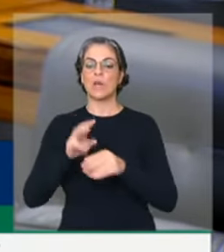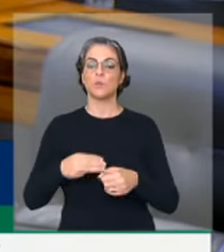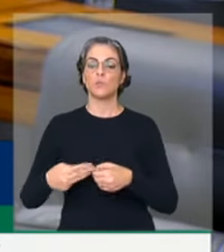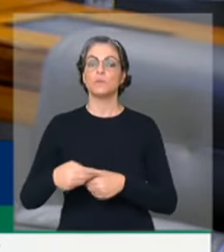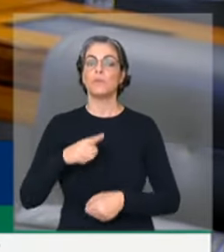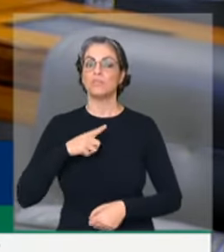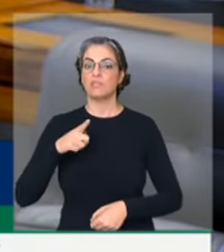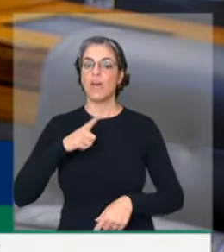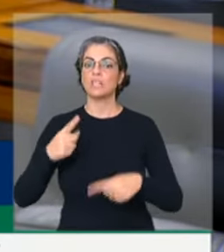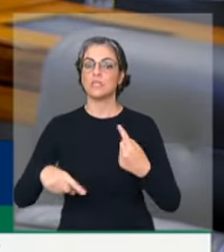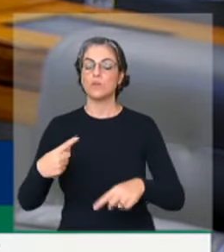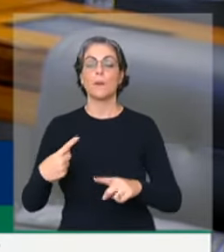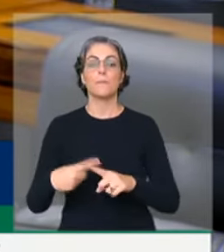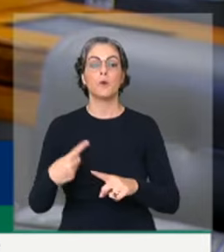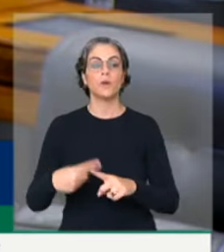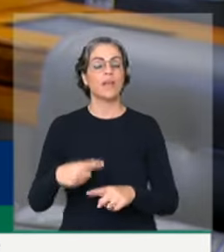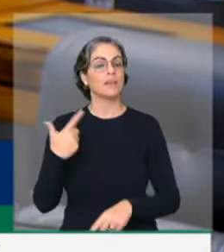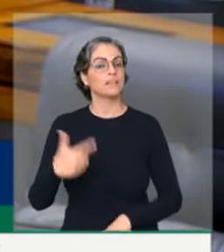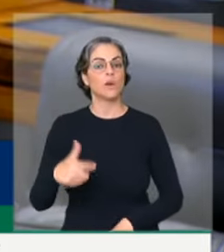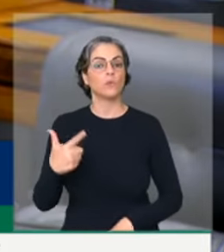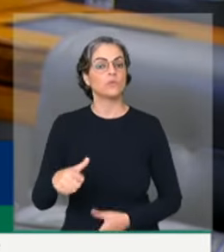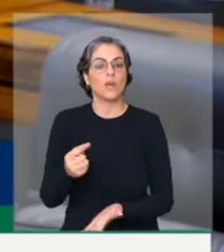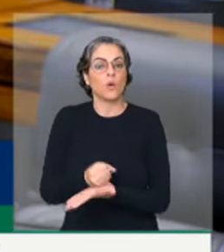DUAS OU TRÊS VEZES. POR ISSO, É MUITO IMPORTANTE A LIVRE